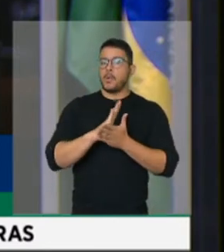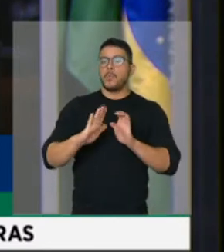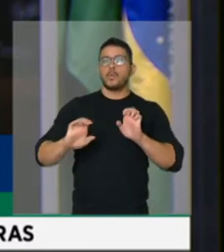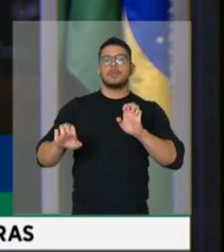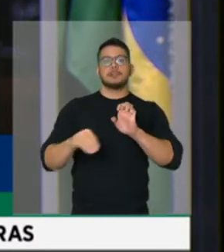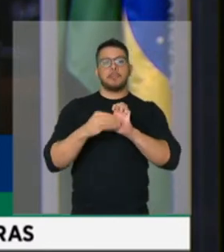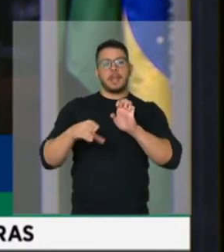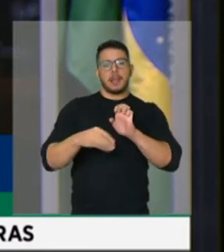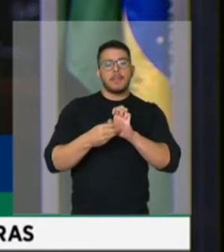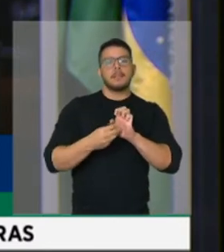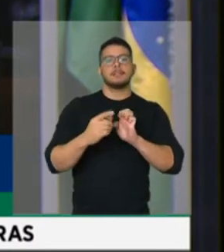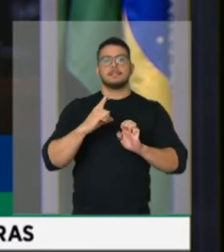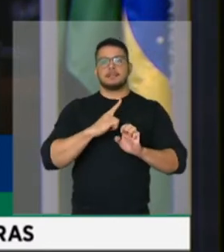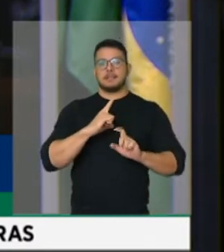FEVEREIRO DE I9. ALGUMAS DAS ANEXO A ESSE PARECER